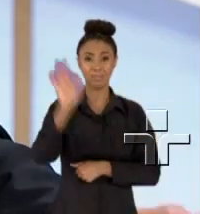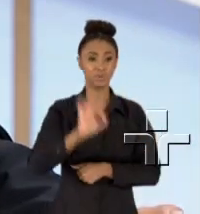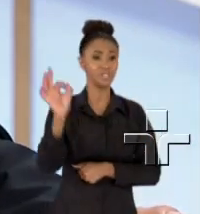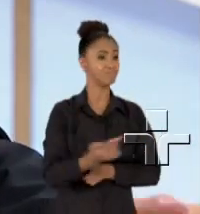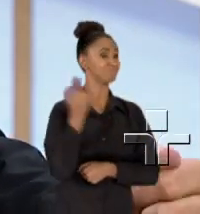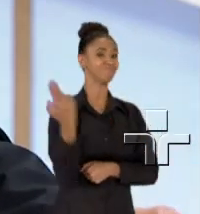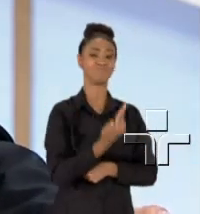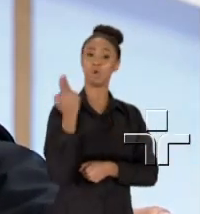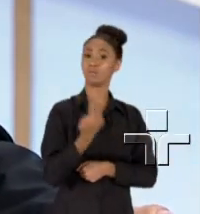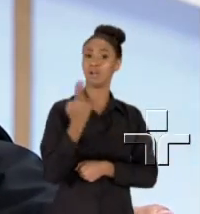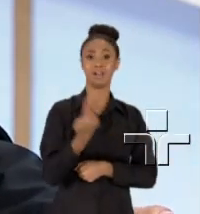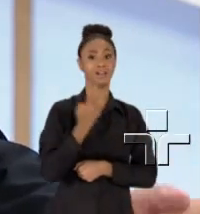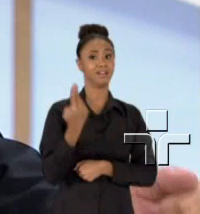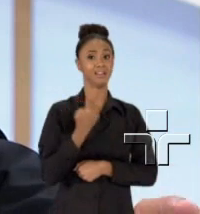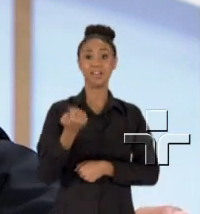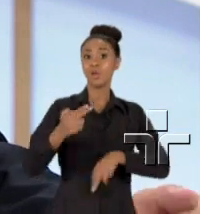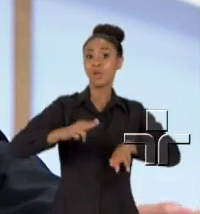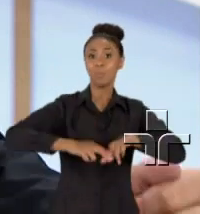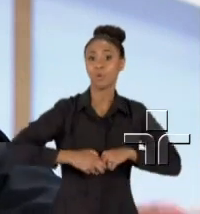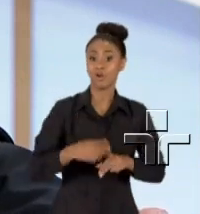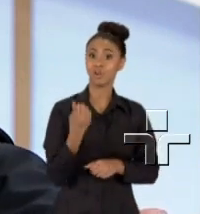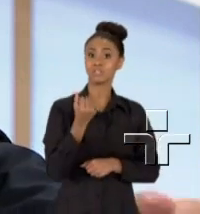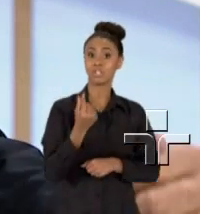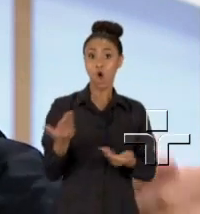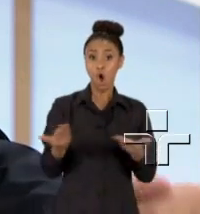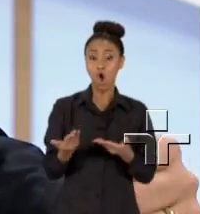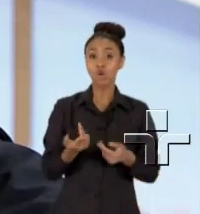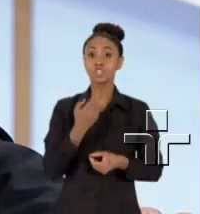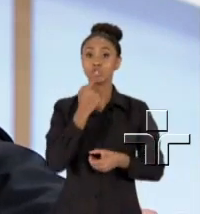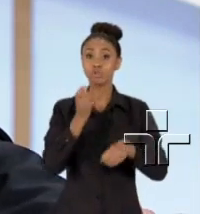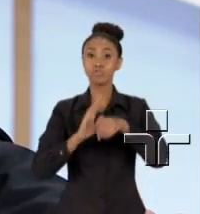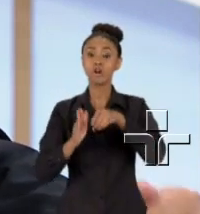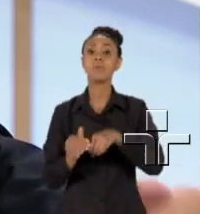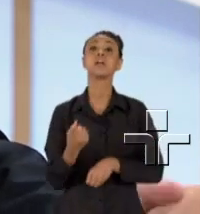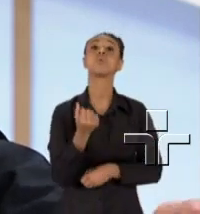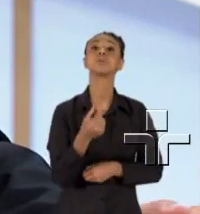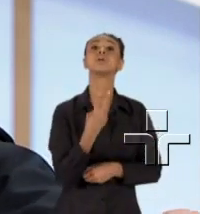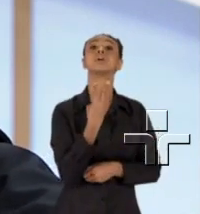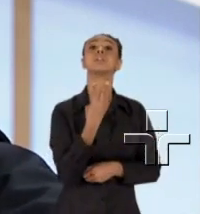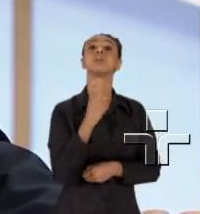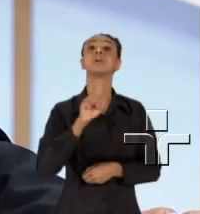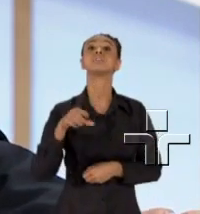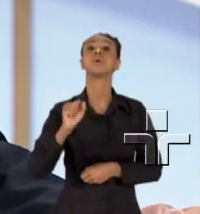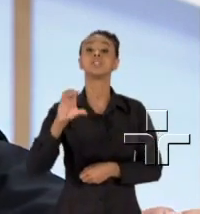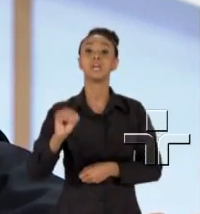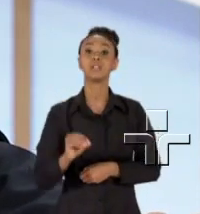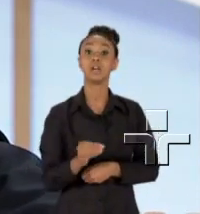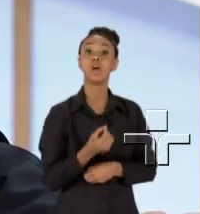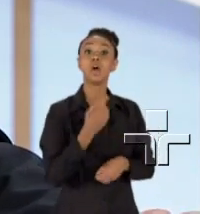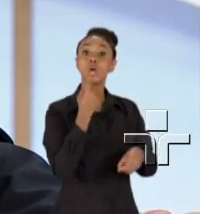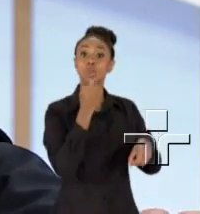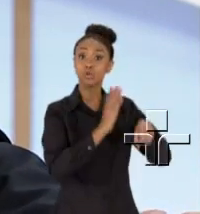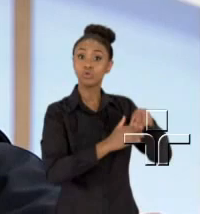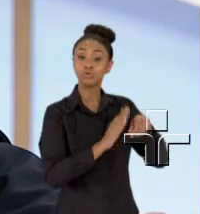Hoje, um tomate convencional custa R$3,80. Sabe quanto que eu pago em um tomate orgânico? R$18,00.